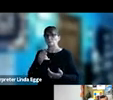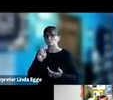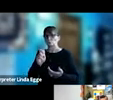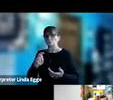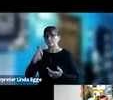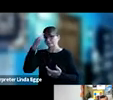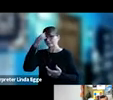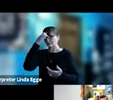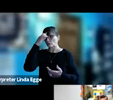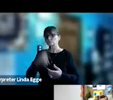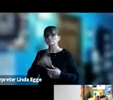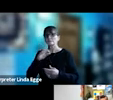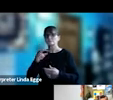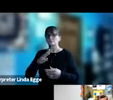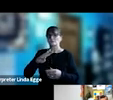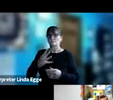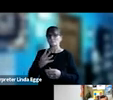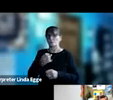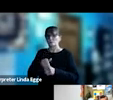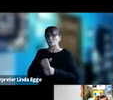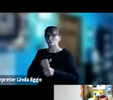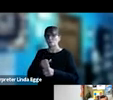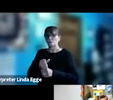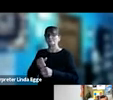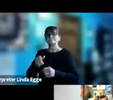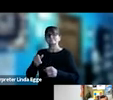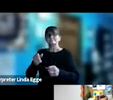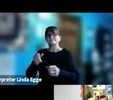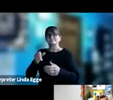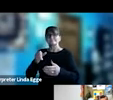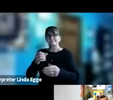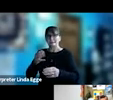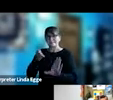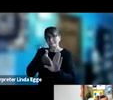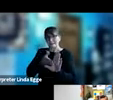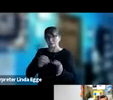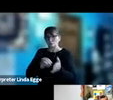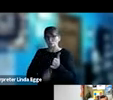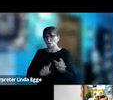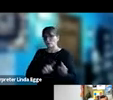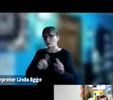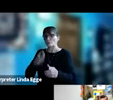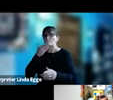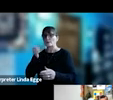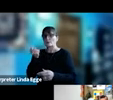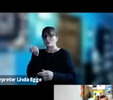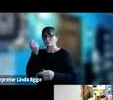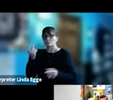de estudiantes de psiquiatría de cuarto año en la ciudad para que le hagan una evaluación al cliente y así pueda entender mejor lo que sucede.